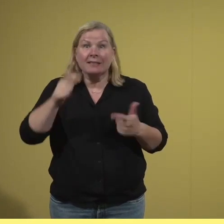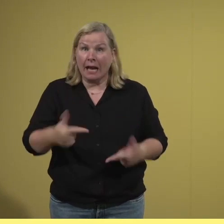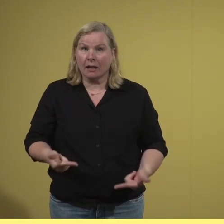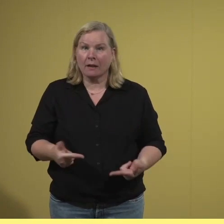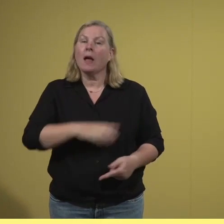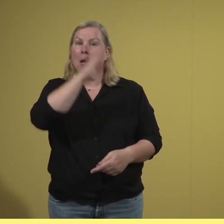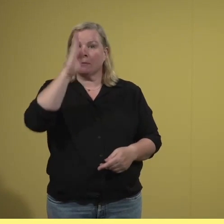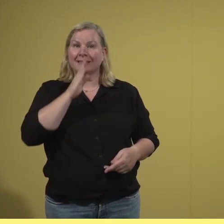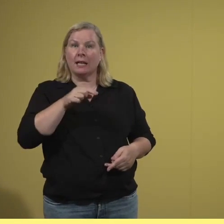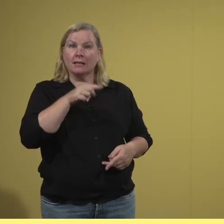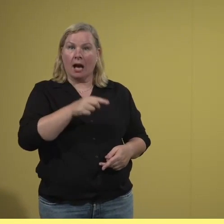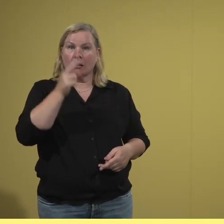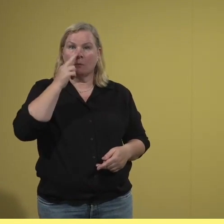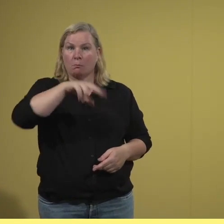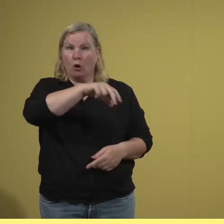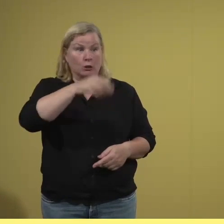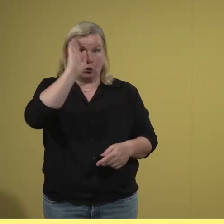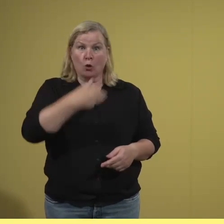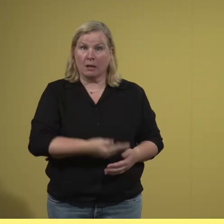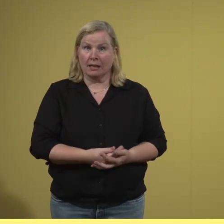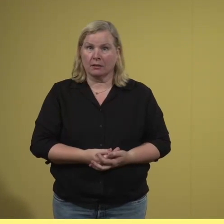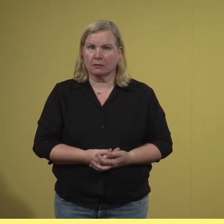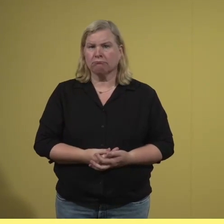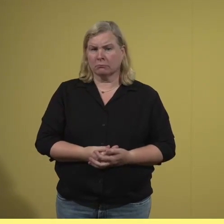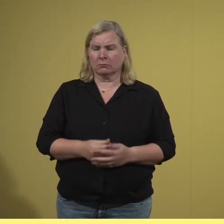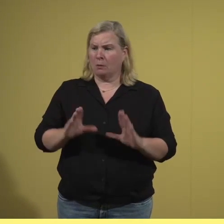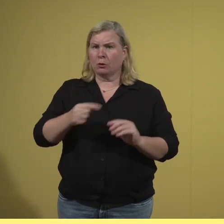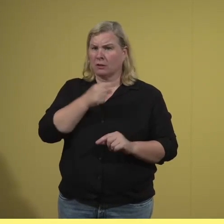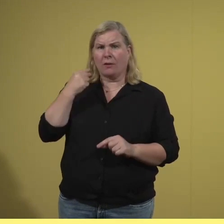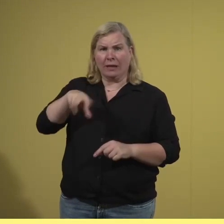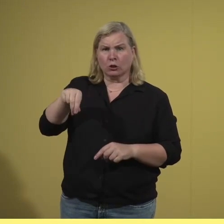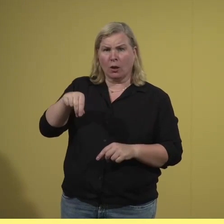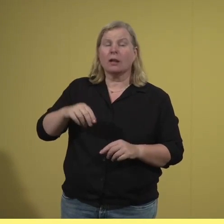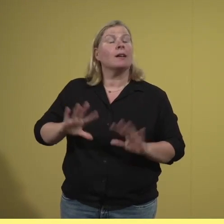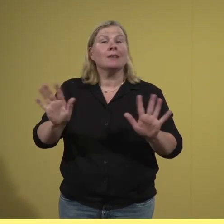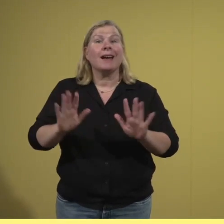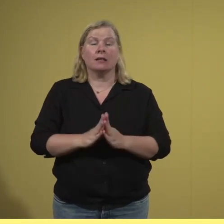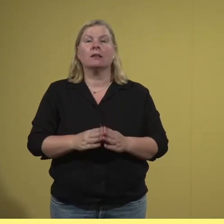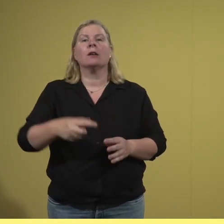Also, wenn du in Brasilien bist, die kennen keinen braunen Zucker. Die hauen richtig den weißen Zucker rein? Auch das nicht.